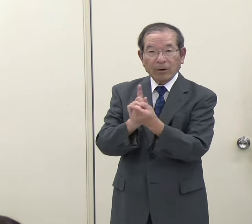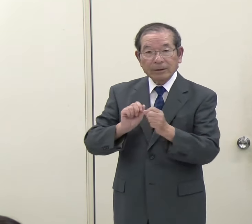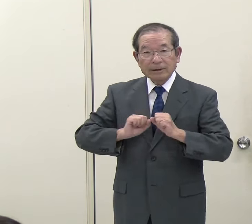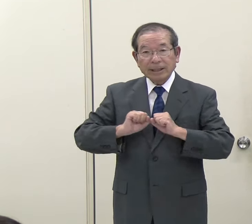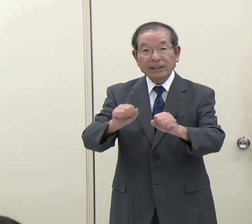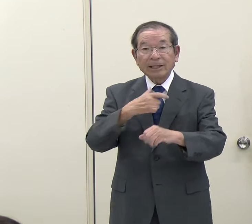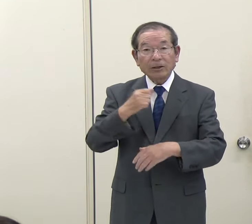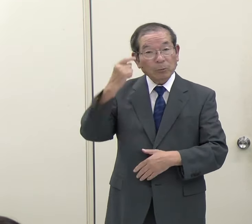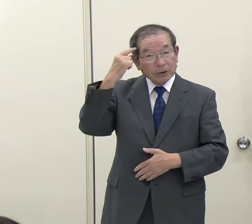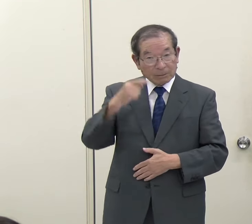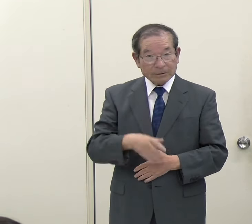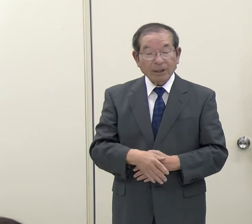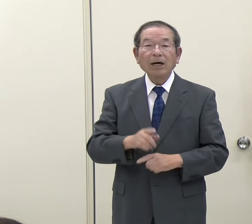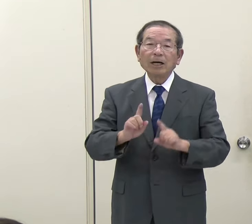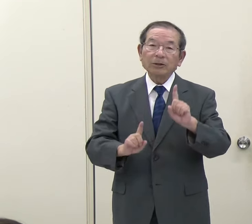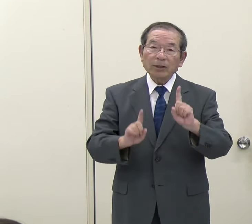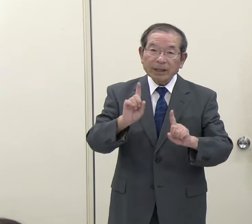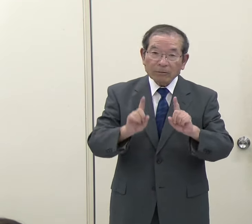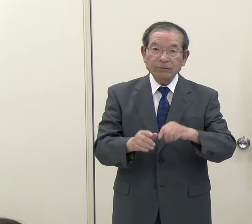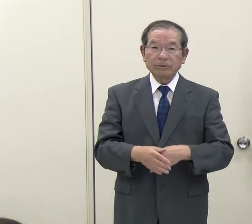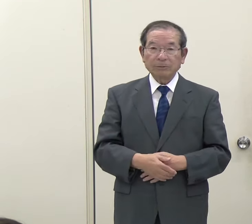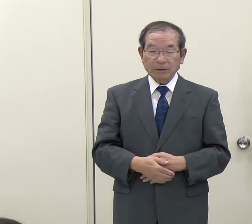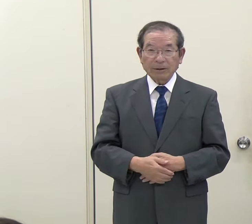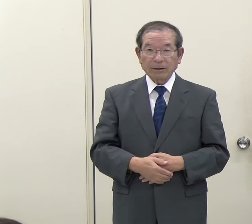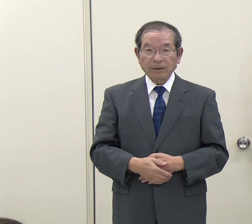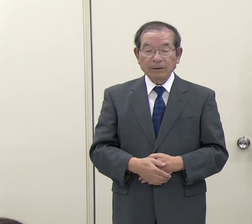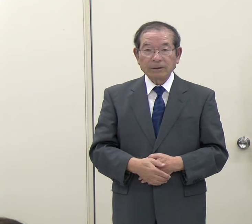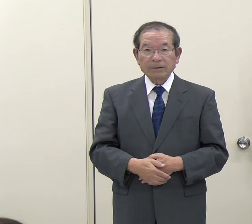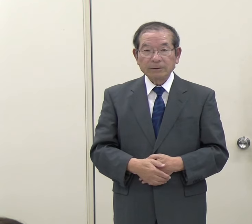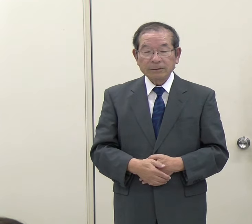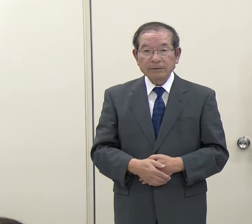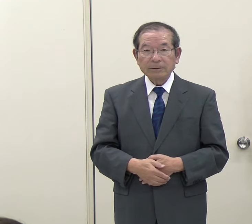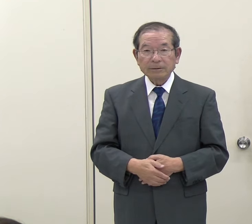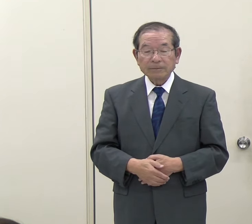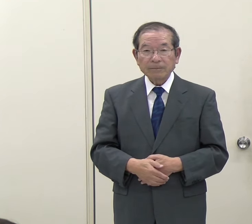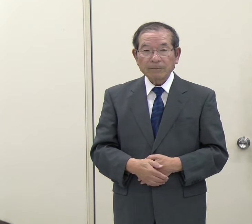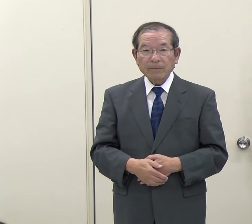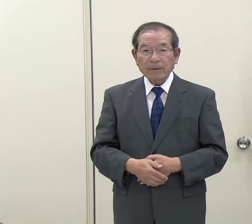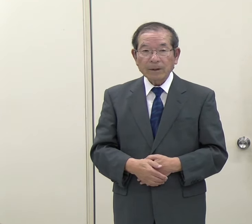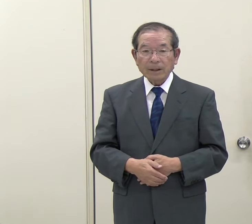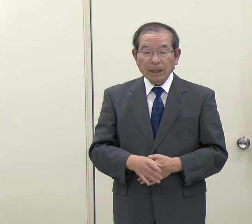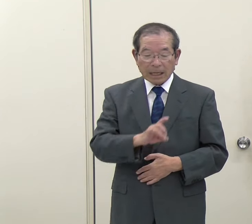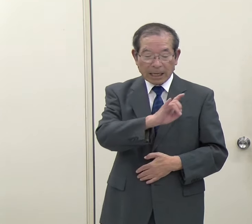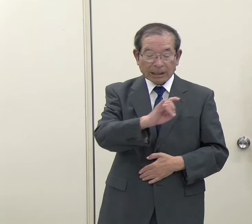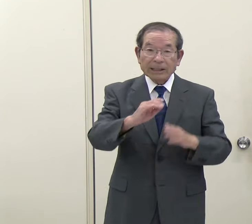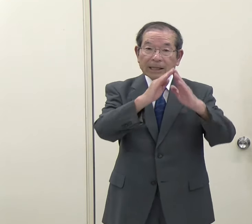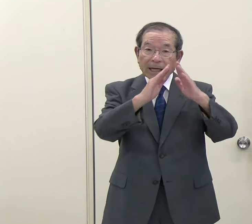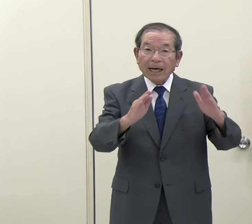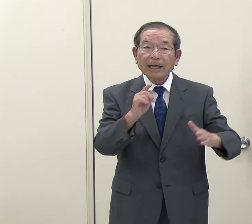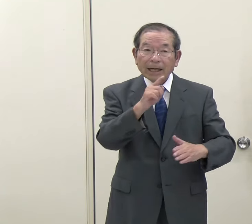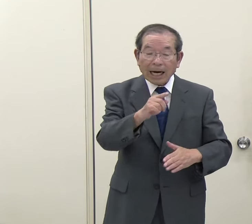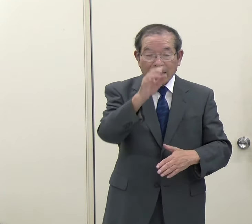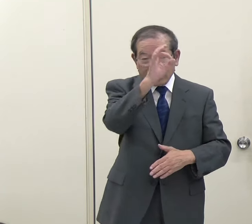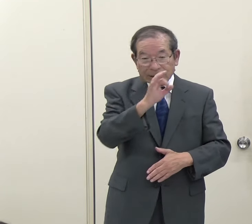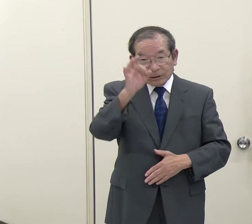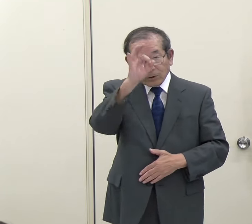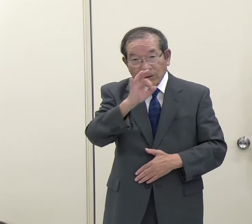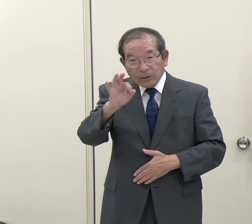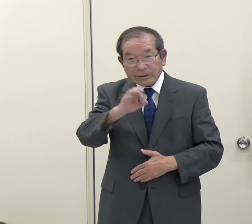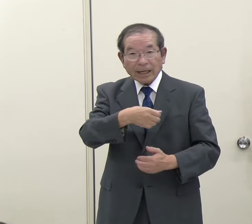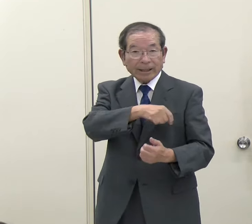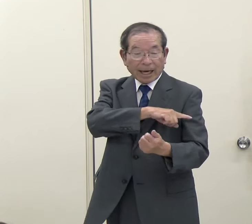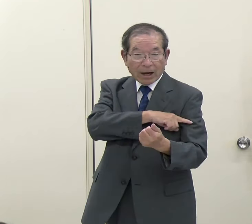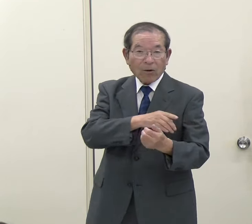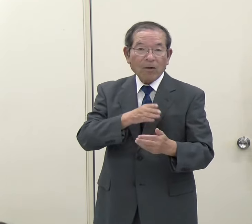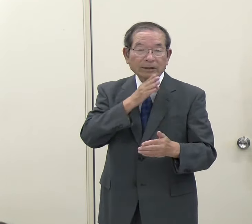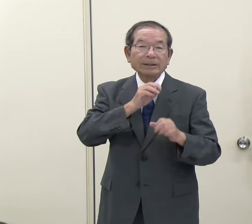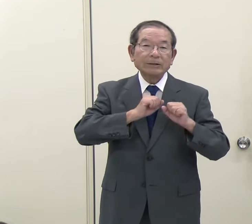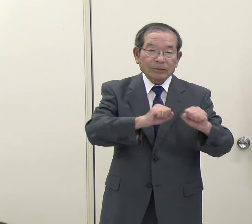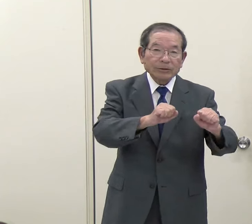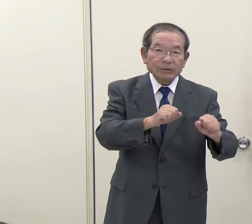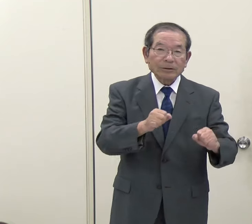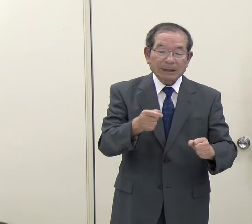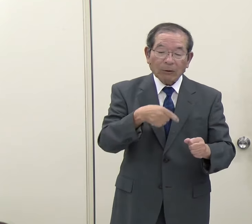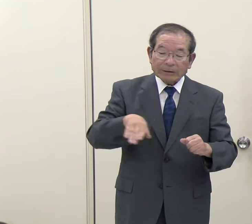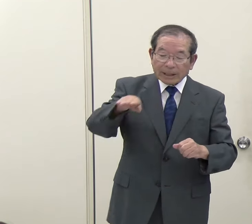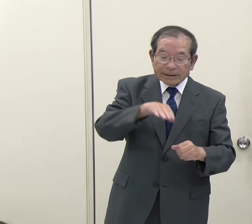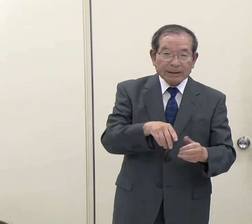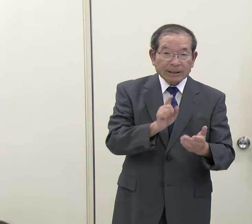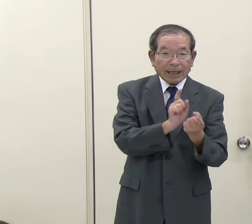いずれにしても、議会は調査権を行使する、我々に対するチェック機関でもあるわけです。